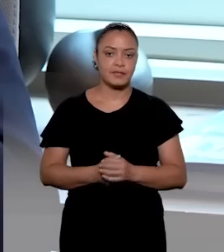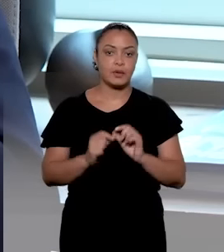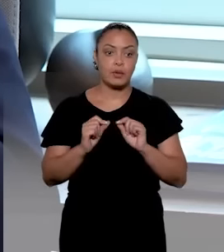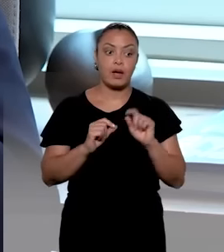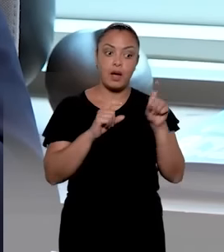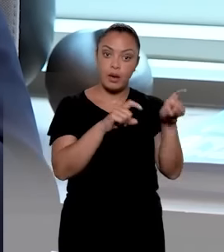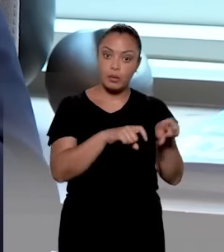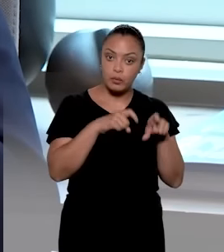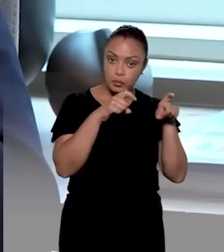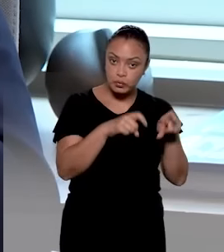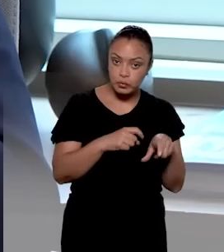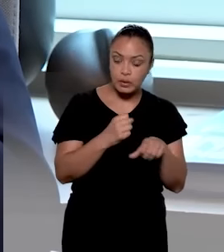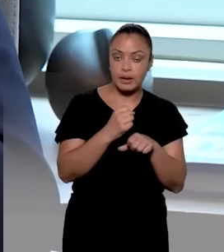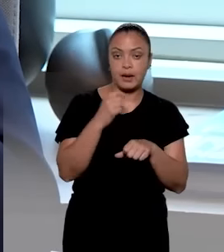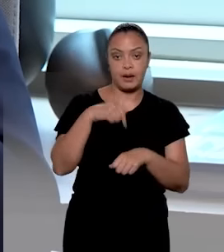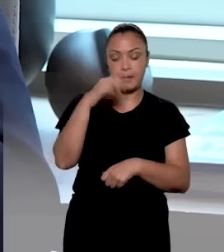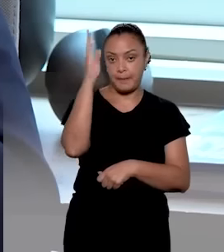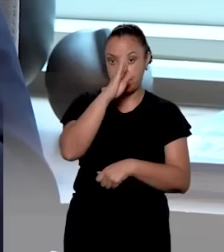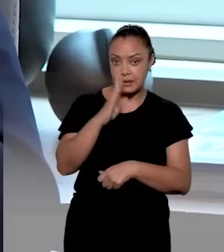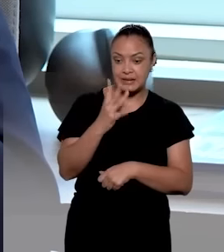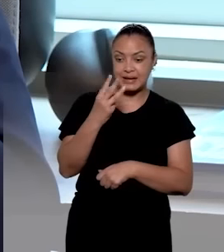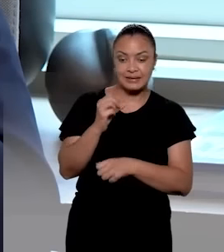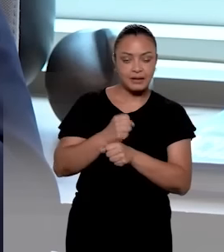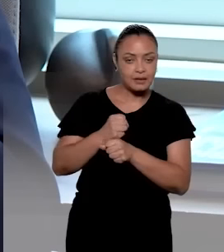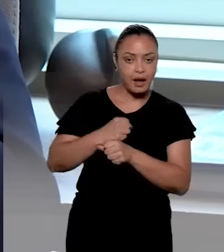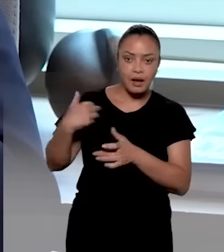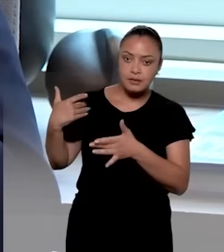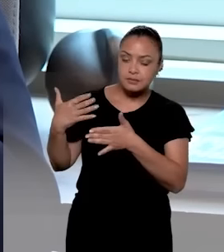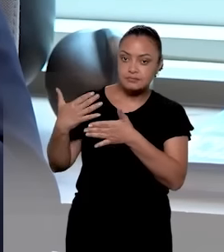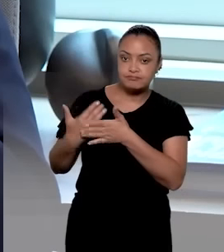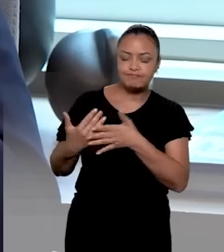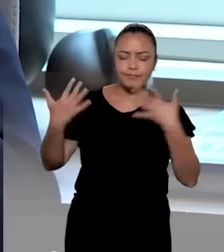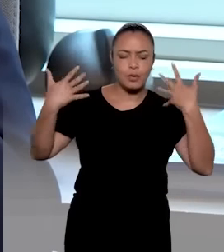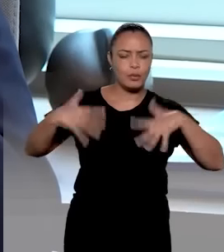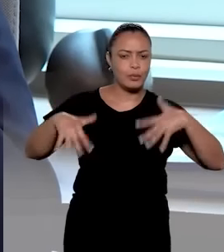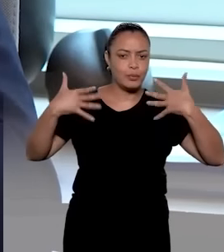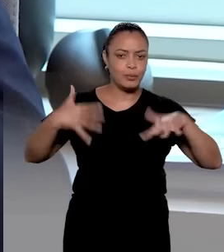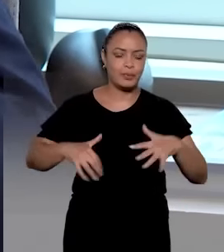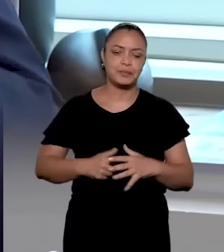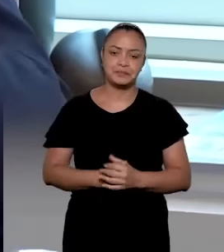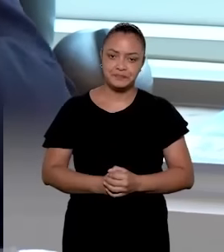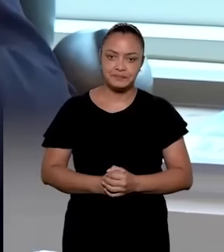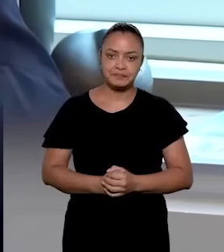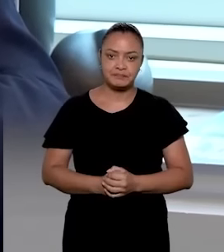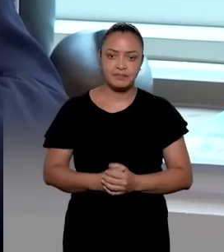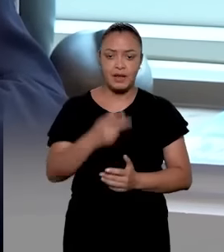agricultura brasileira nesses últimos 30 anos é tão extraordinário que qualquer cidadão,